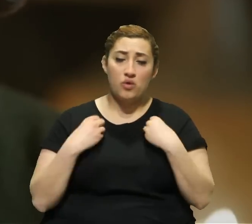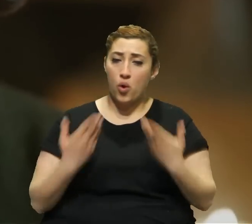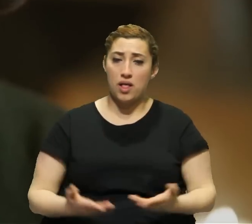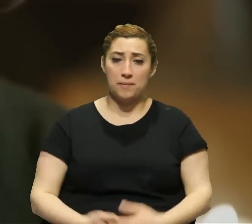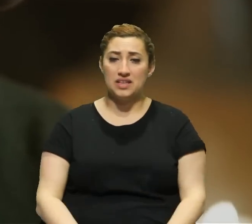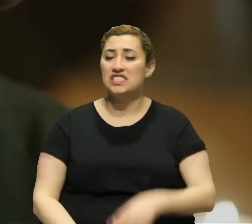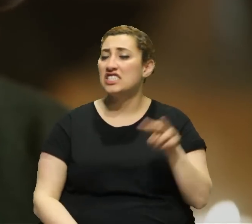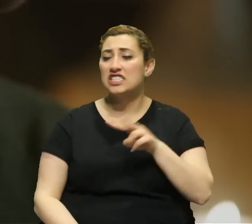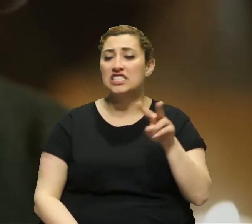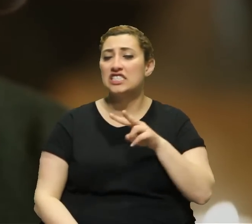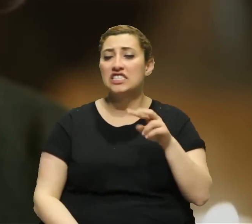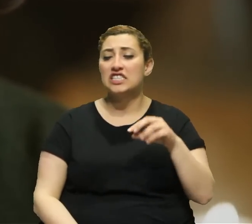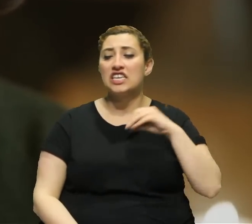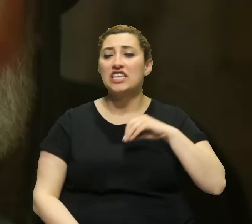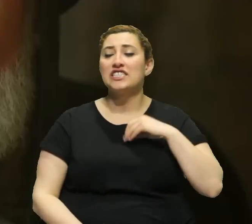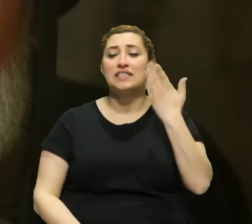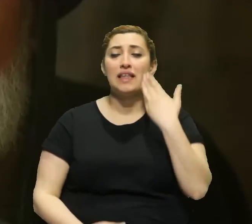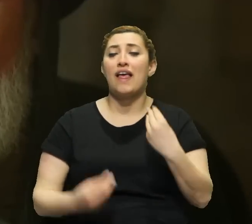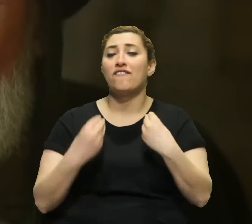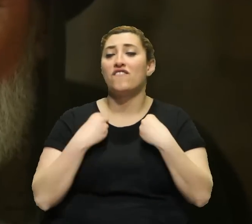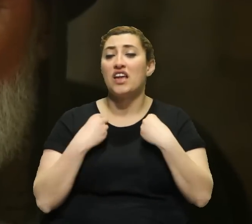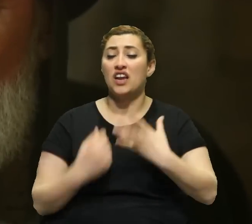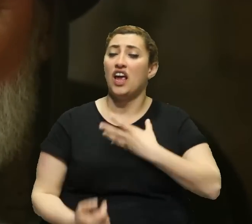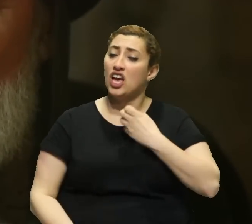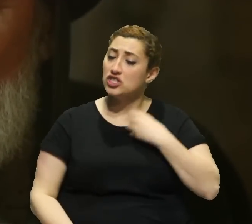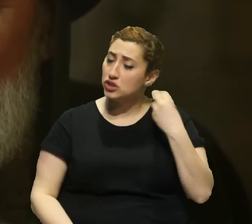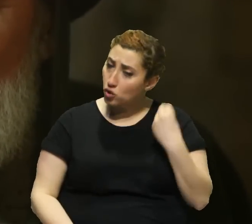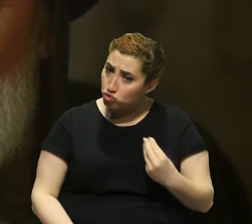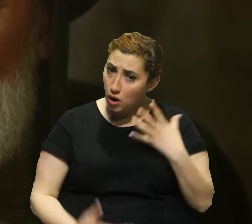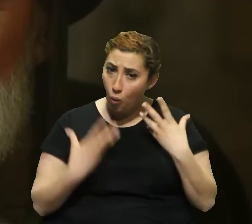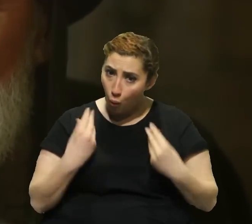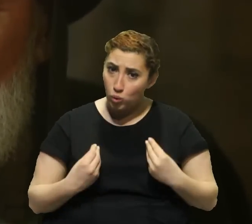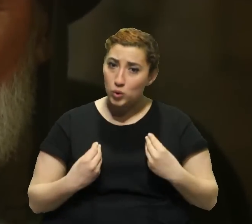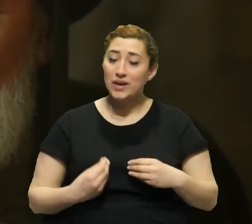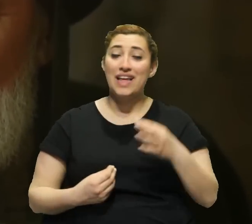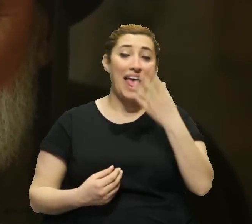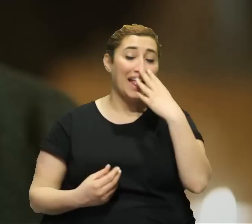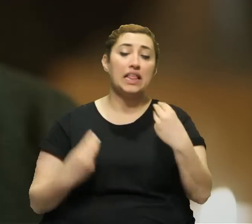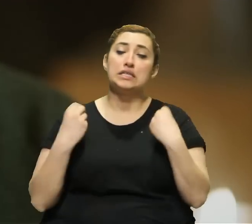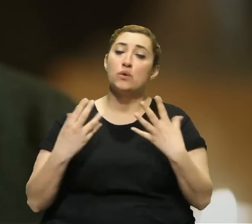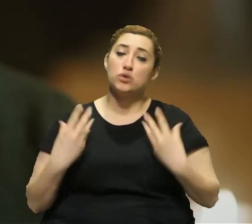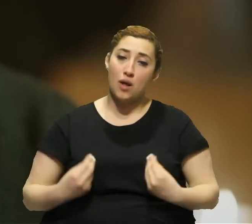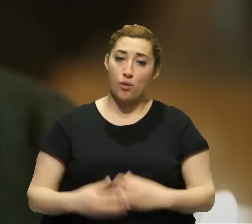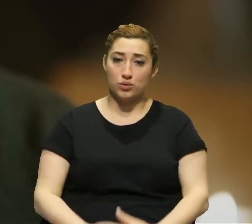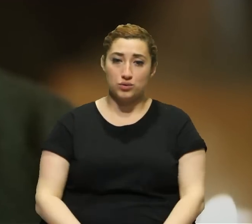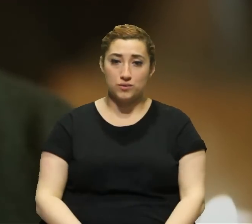İkisi de cana sefa. Kahrı da hoş, lütfu da hoş.